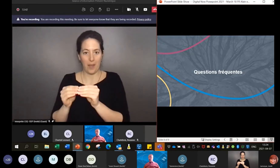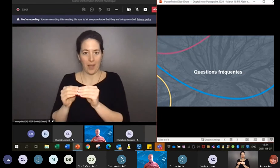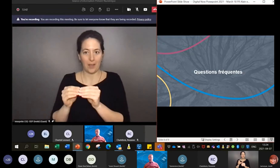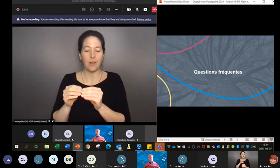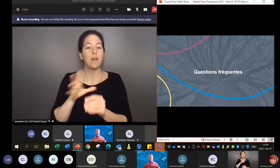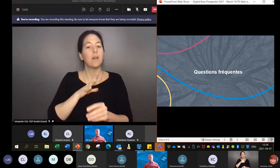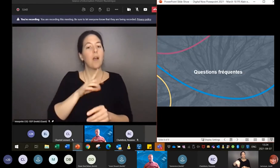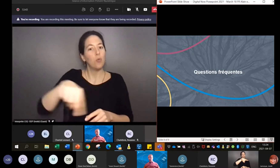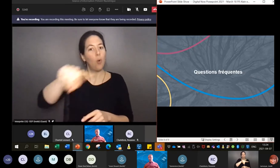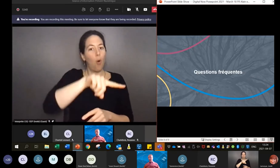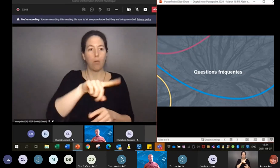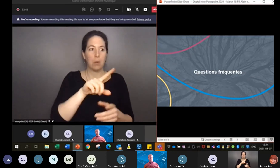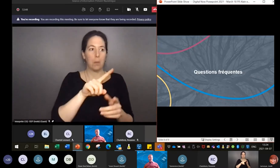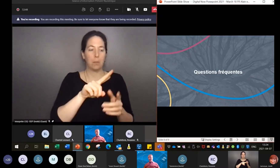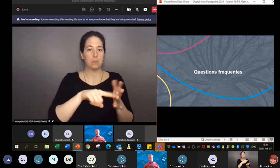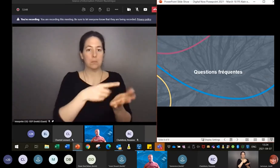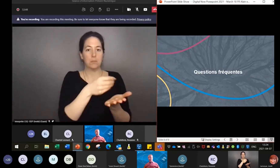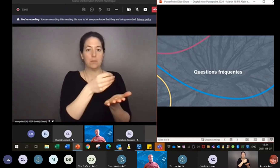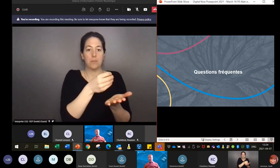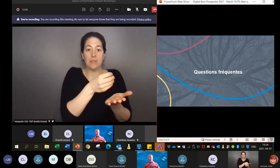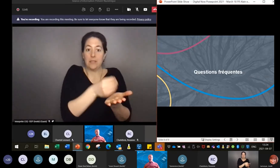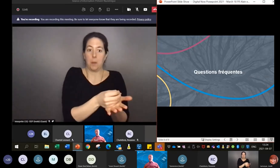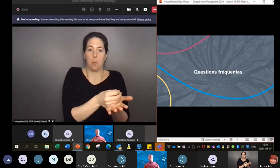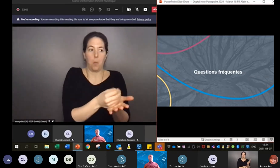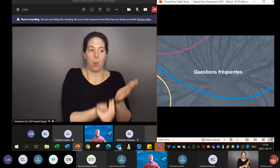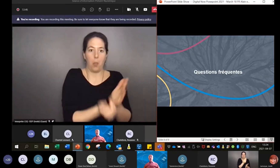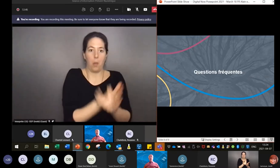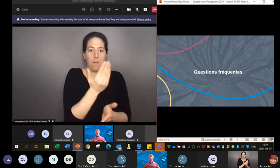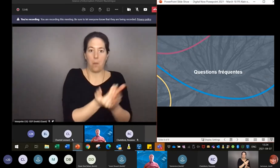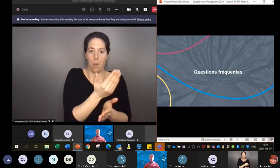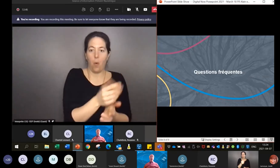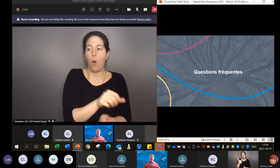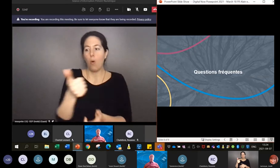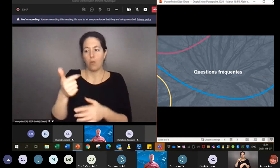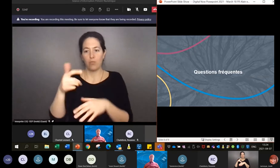ont déjà abordé le problème d’une